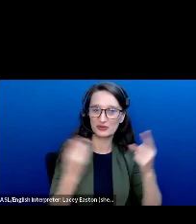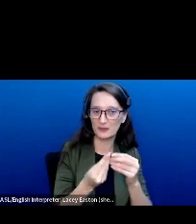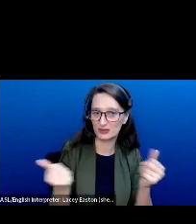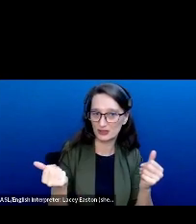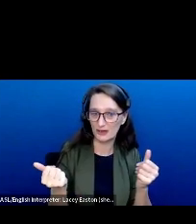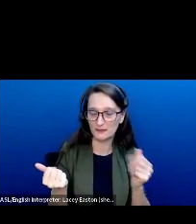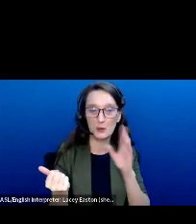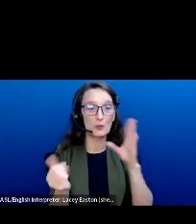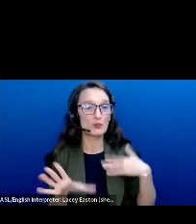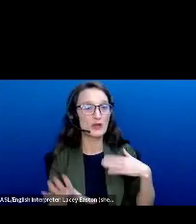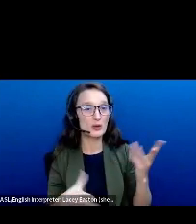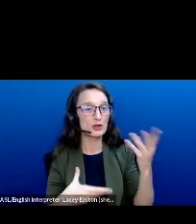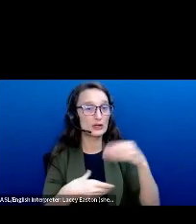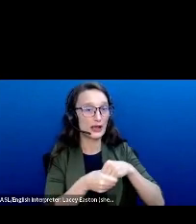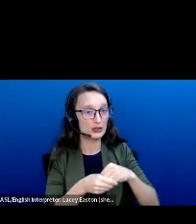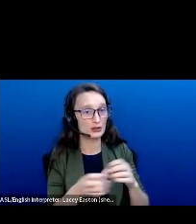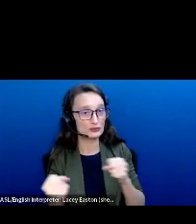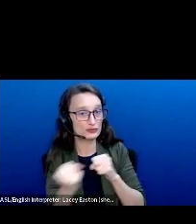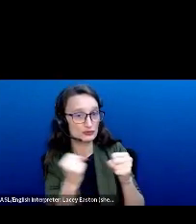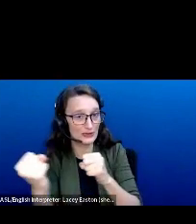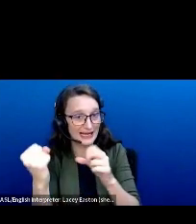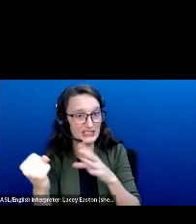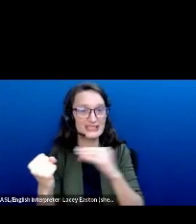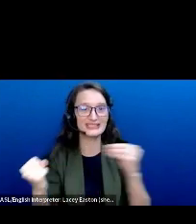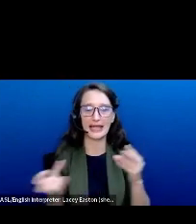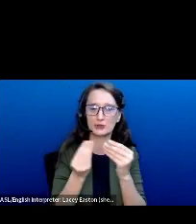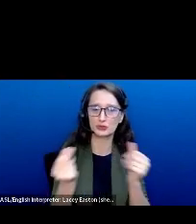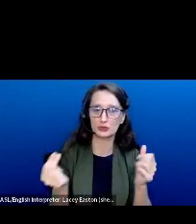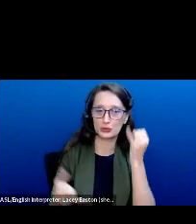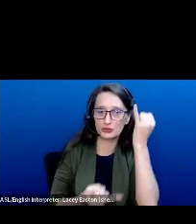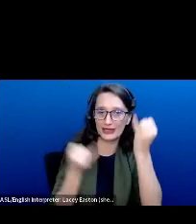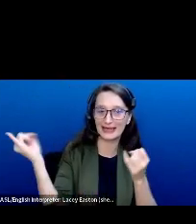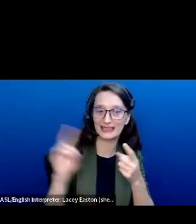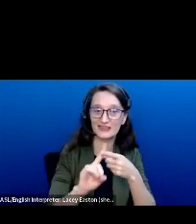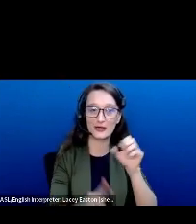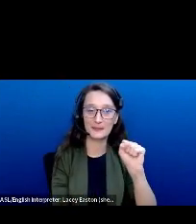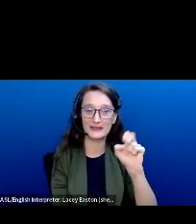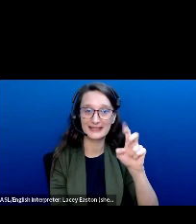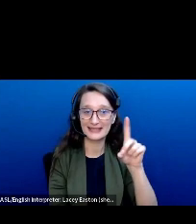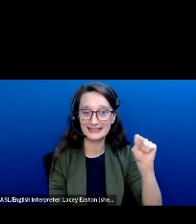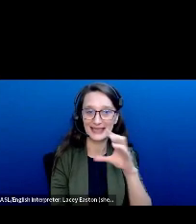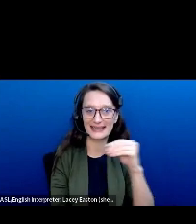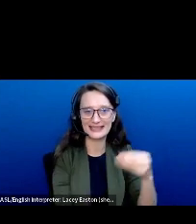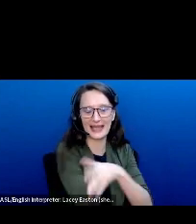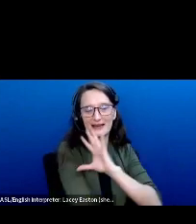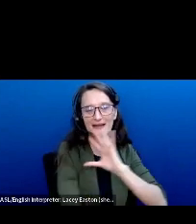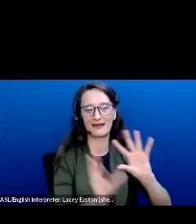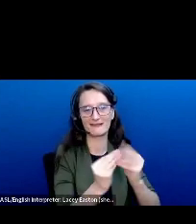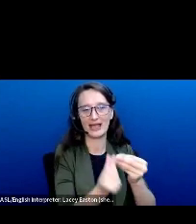ideas de solución de Seeds y los centros de empoderamiento familiar los cuales se compartirán de parte de nuestra colega